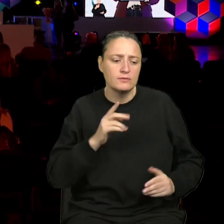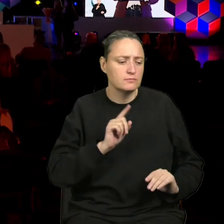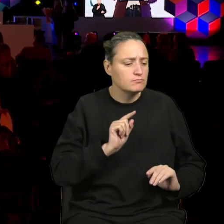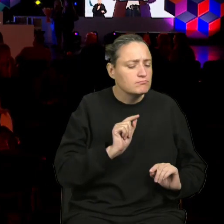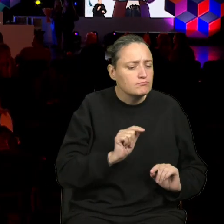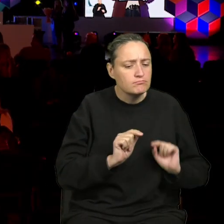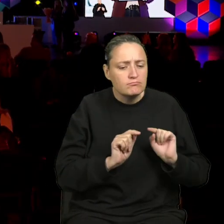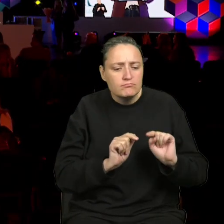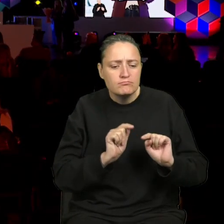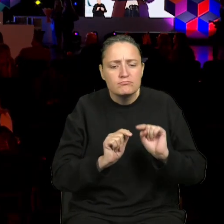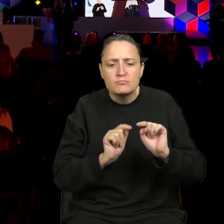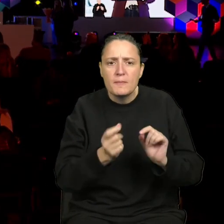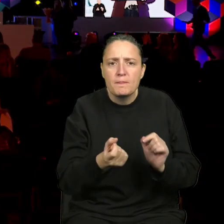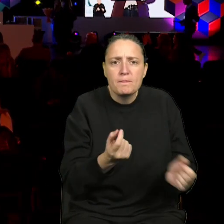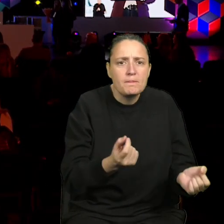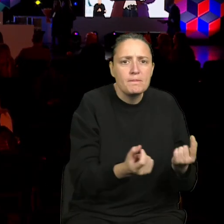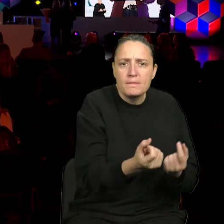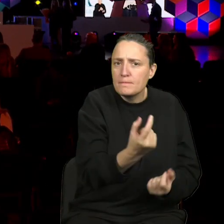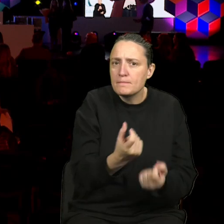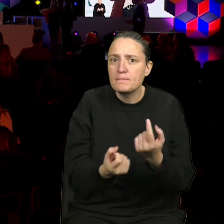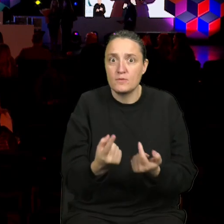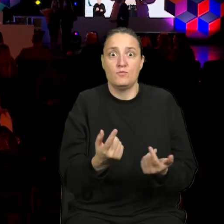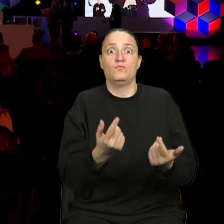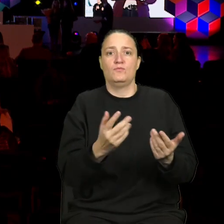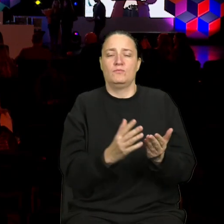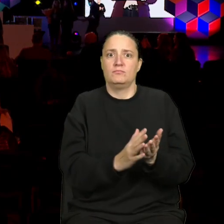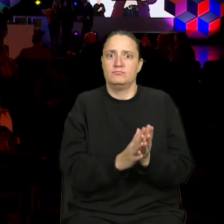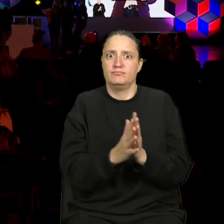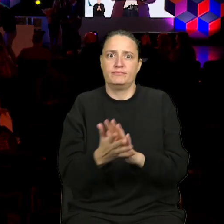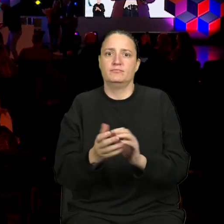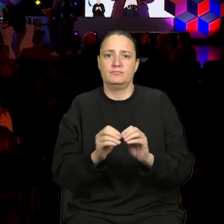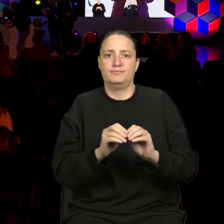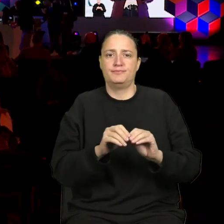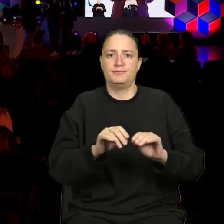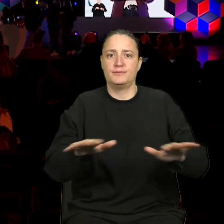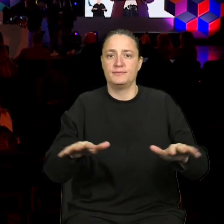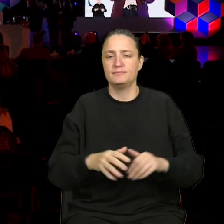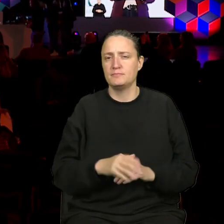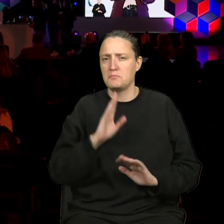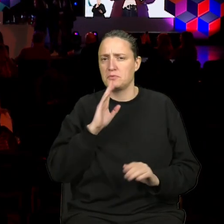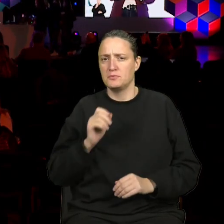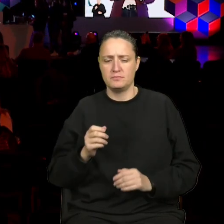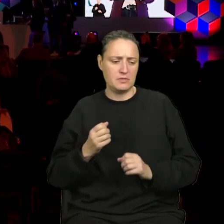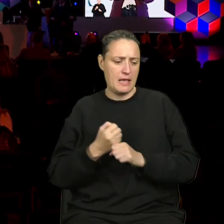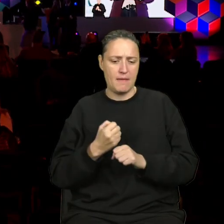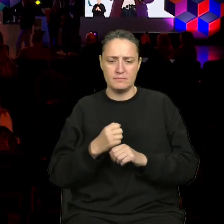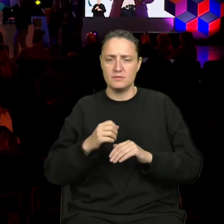dzieje się moc sprawcza i tworzą się olbrzymie zasięgi. To tak jak kamień, który wrzucamy do wody, tworzy kręgi,